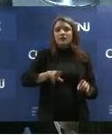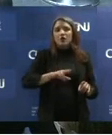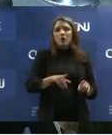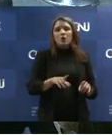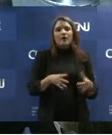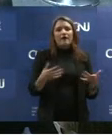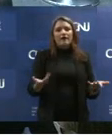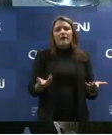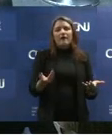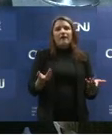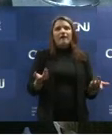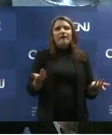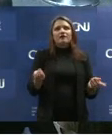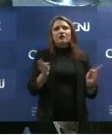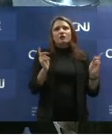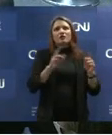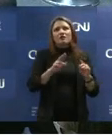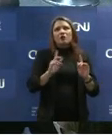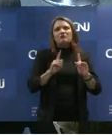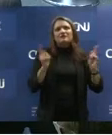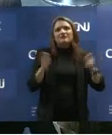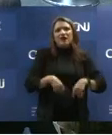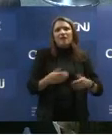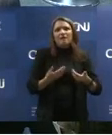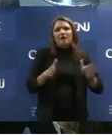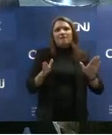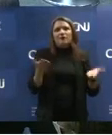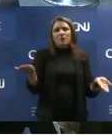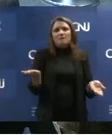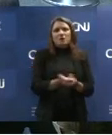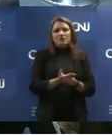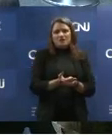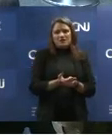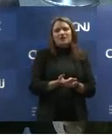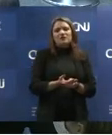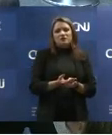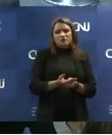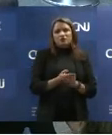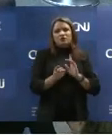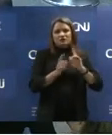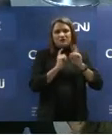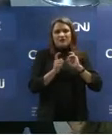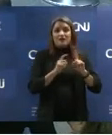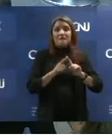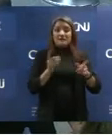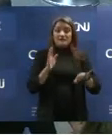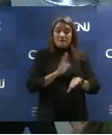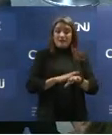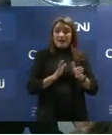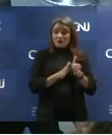Acho que o excesso de prazo é um indicativo de que alguma coisa está errada e que, numa apuração, eventualmente